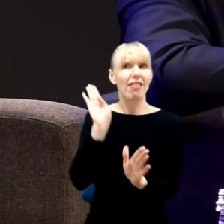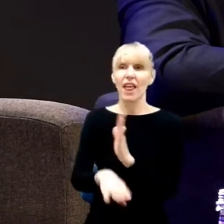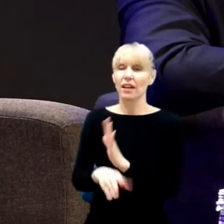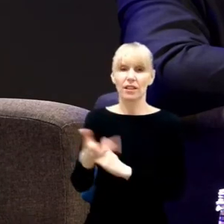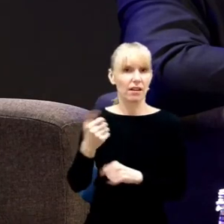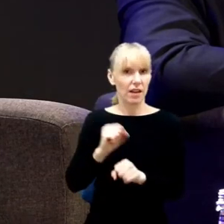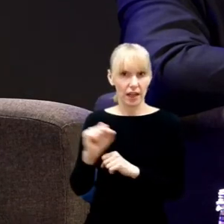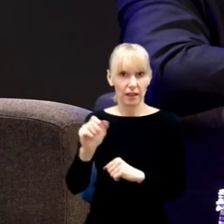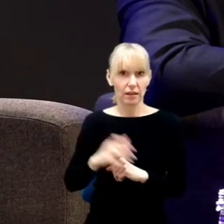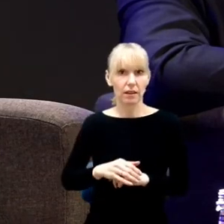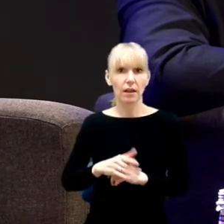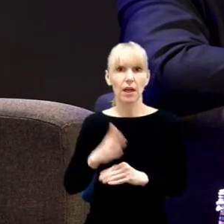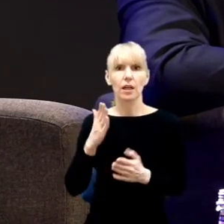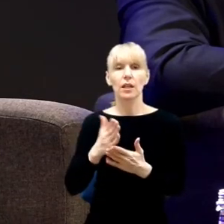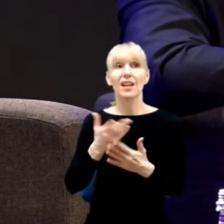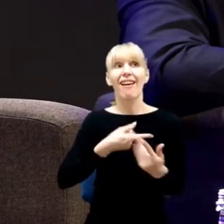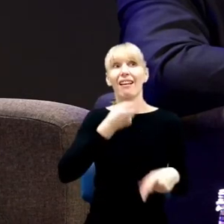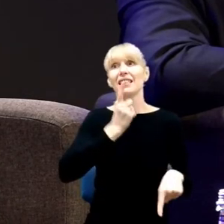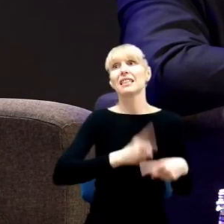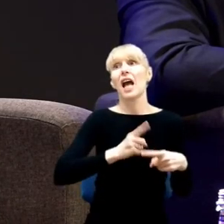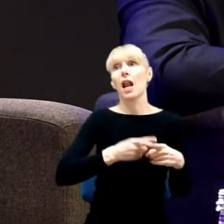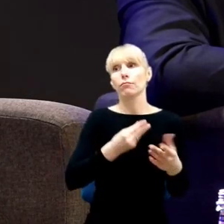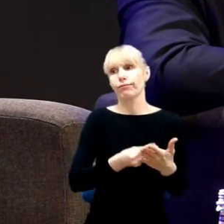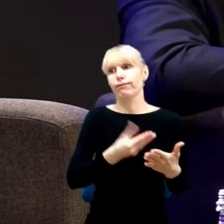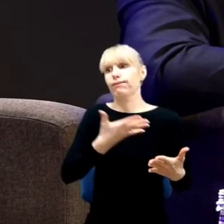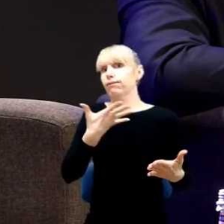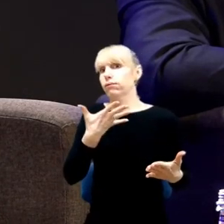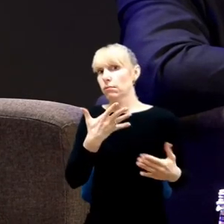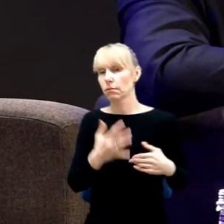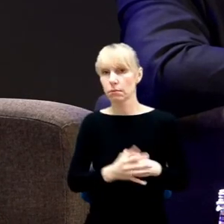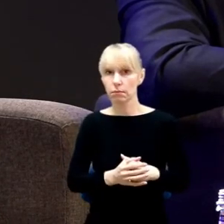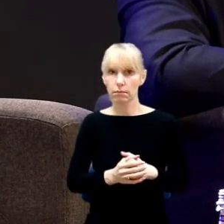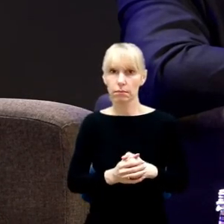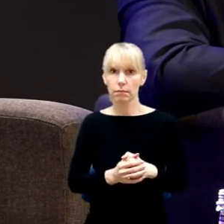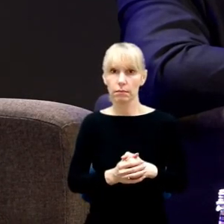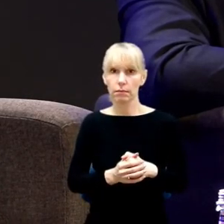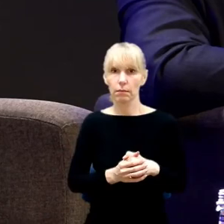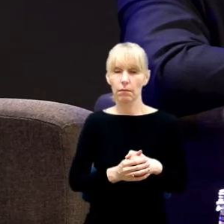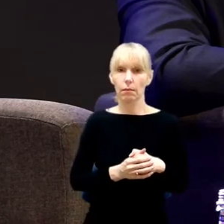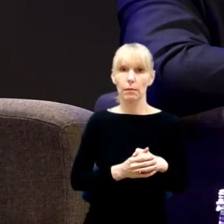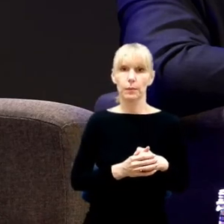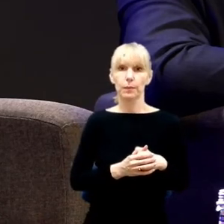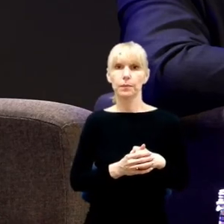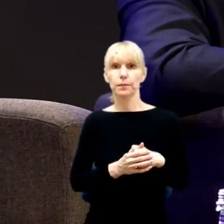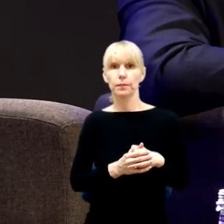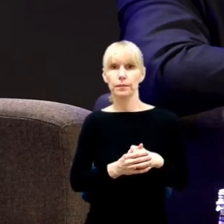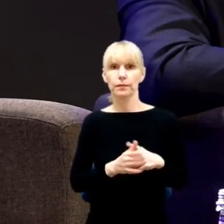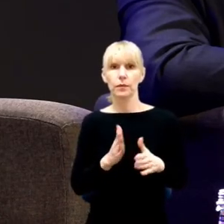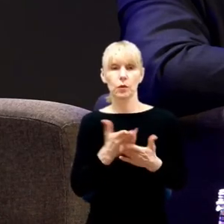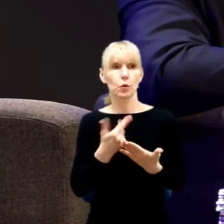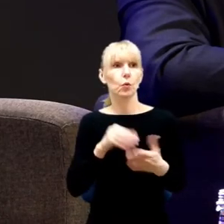stal zdrożała, kiedy w tej chwili akurat jest sytuacja związana z cementem i znowu coś tam